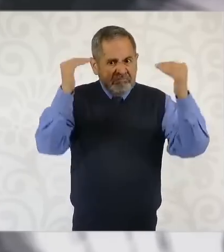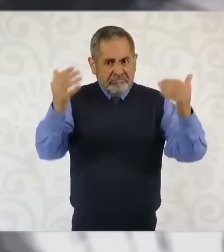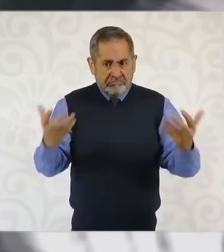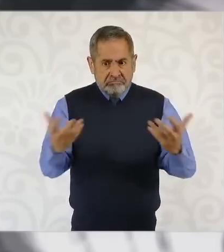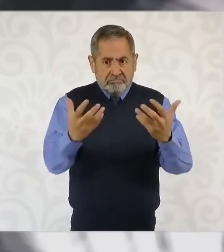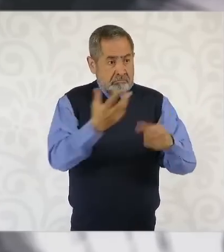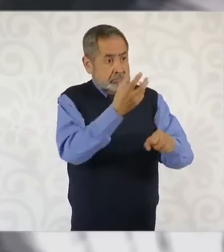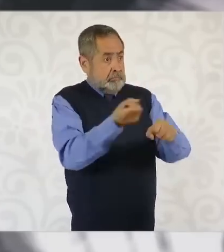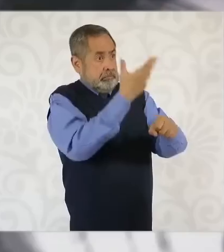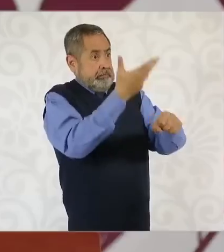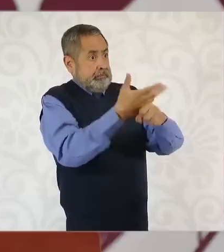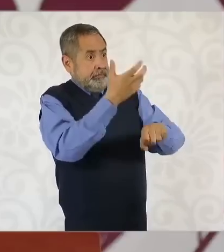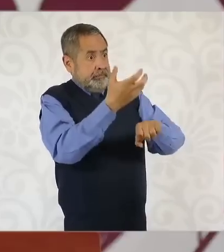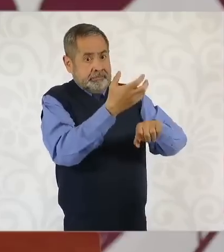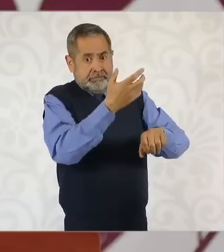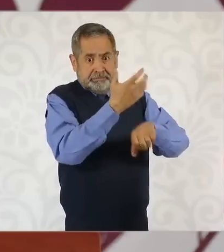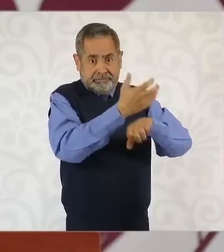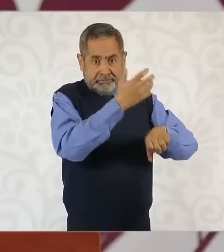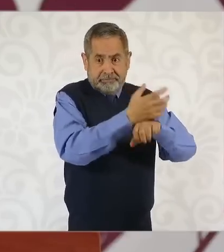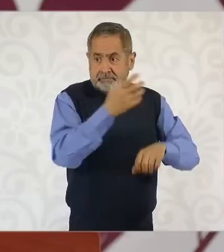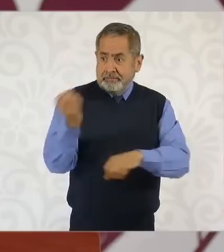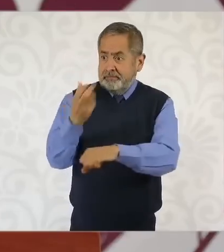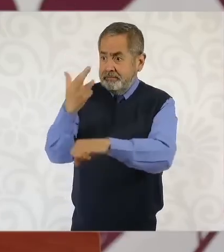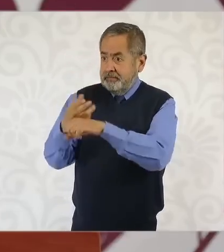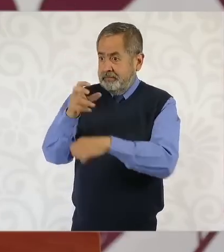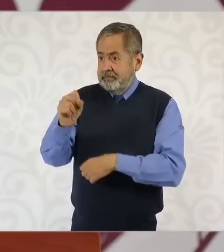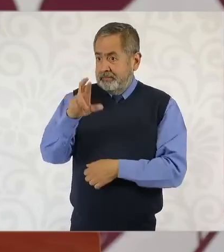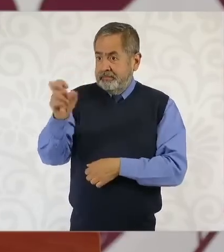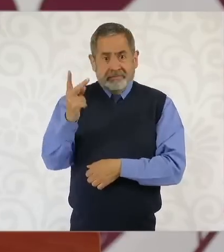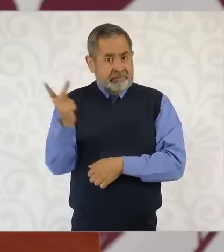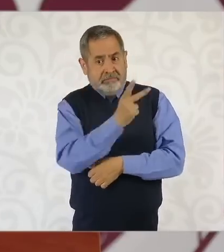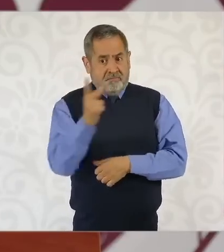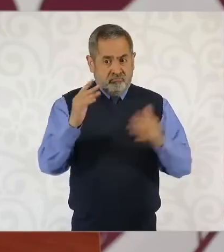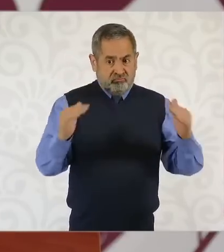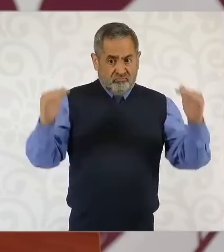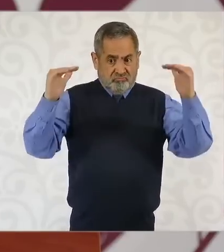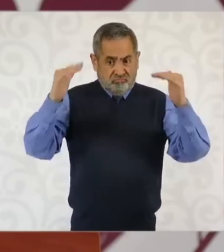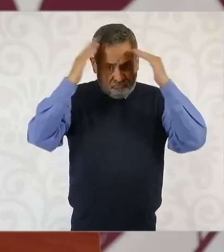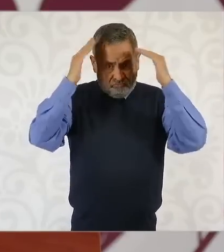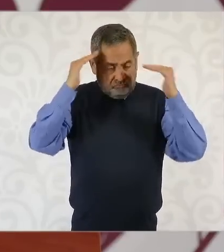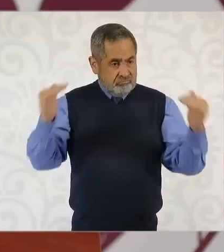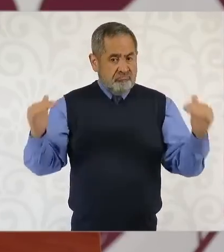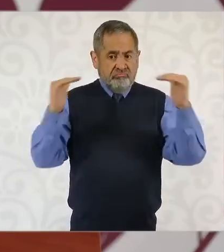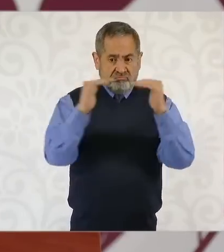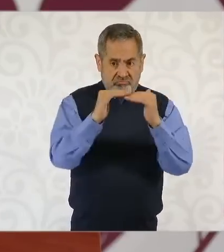estado de los Estados Unidos y el secretario de relaciones iores la fiscal de Estados Unidos y